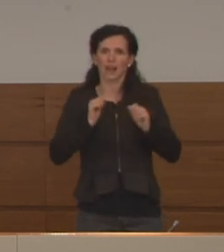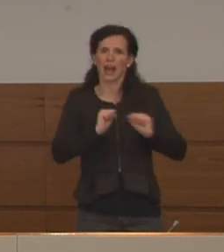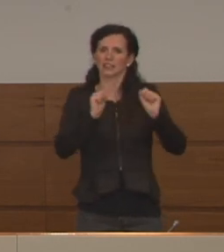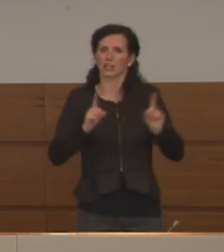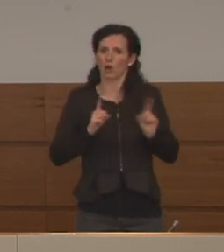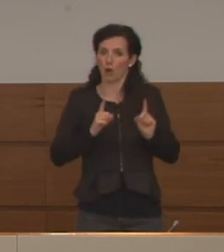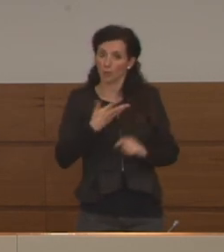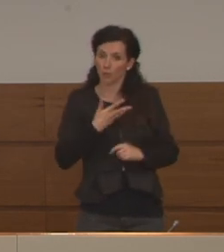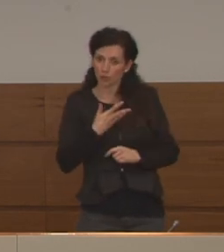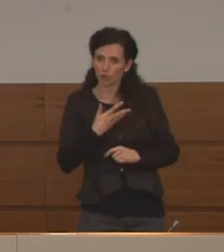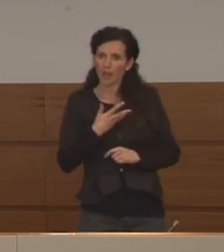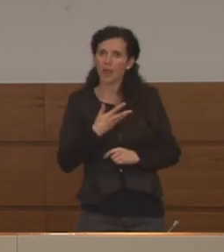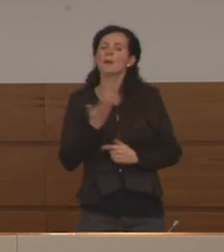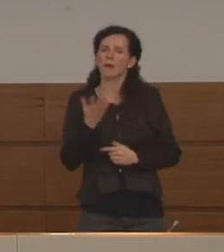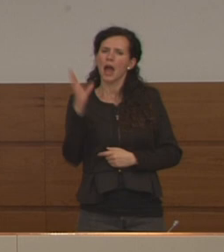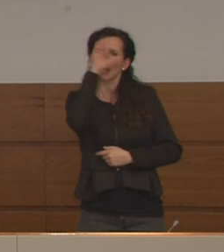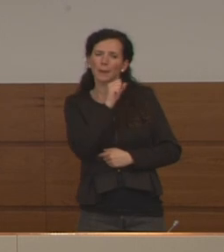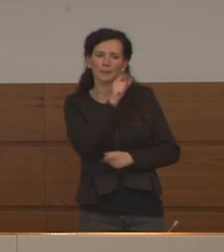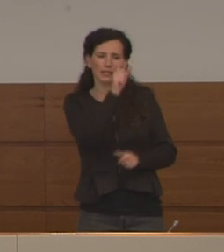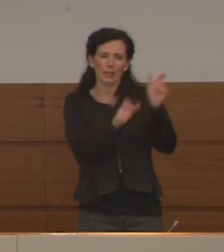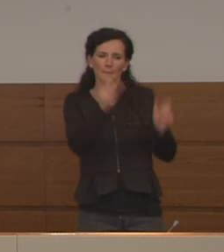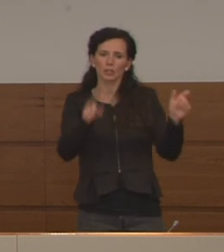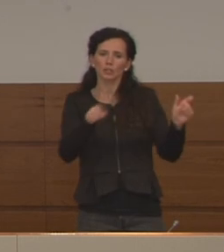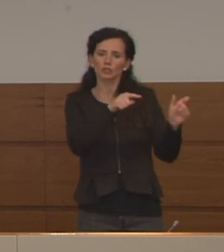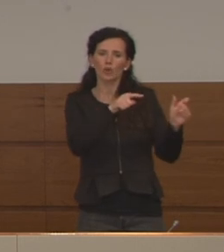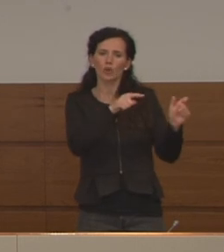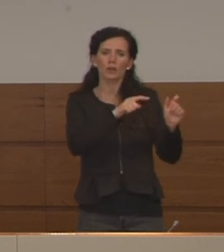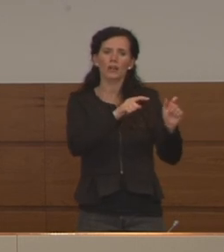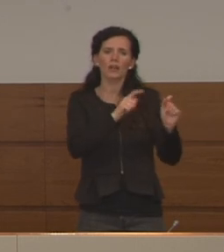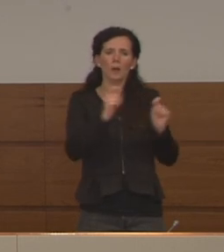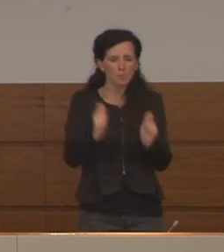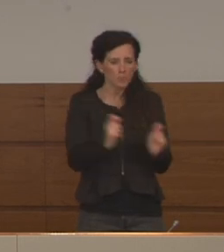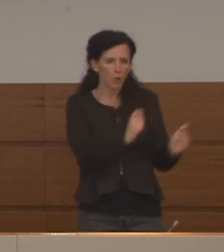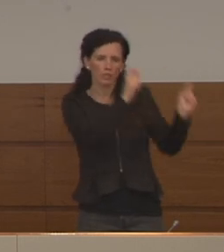il monitoraggio dell'andamento del contagio. Cioè l'esecuzione di tamponi